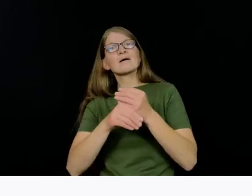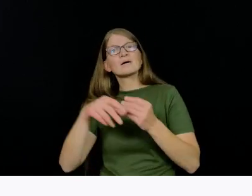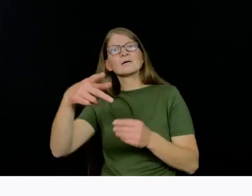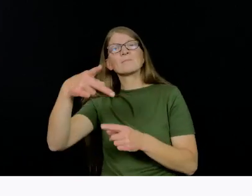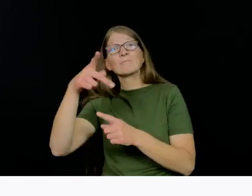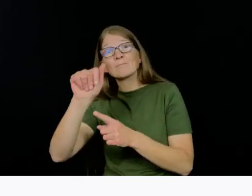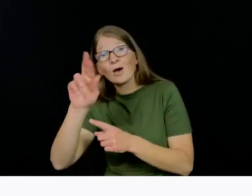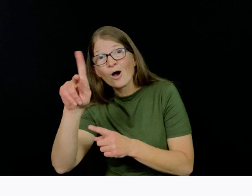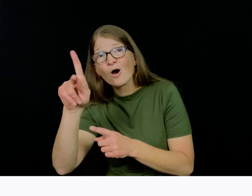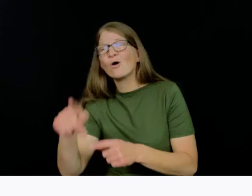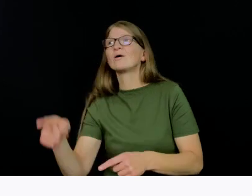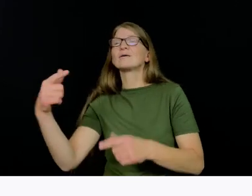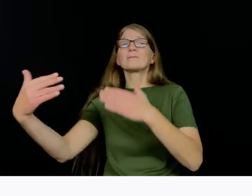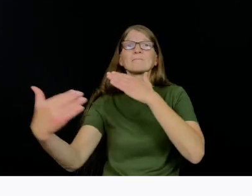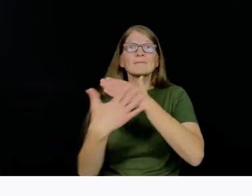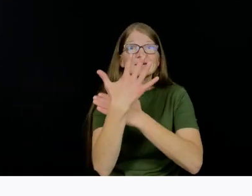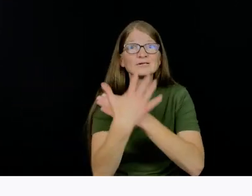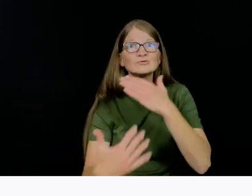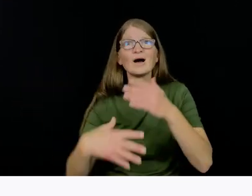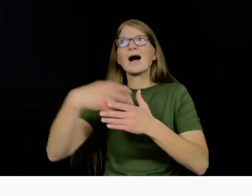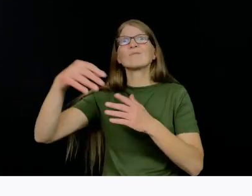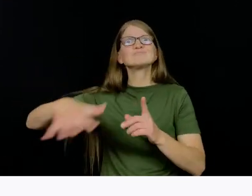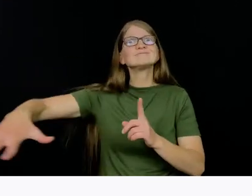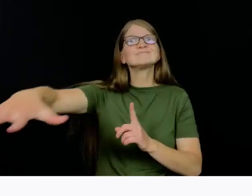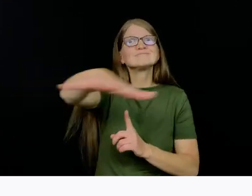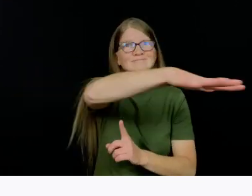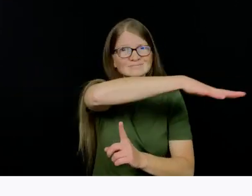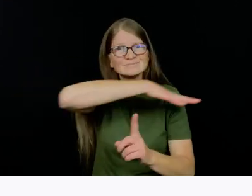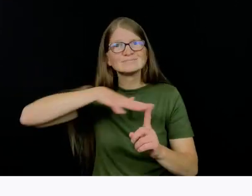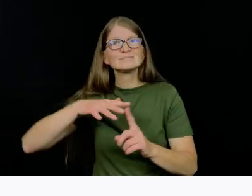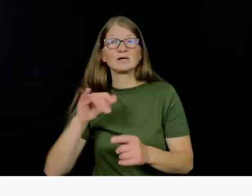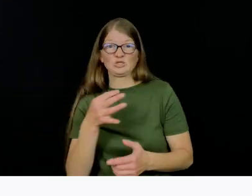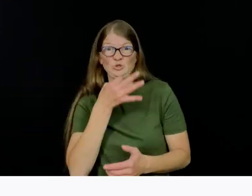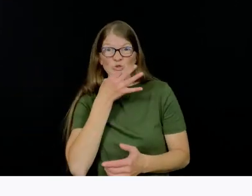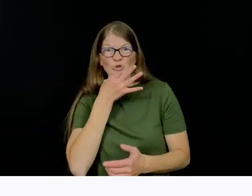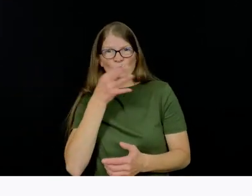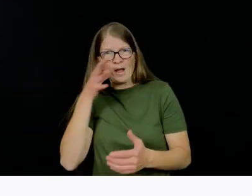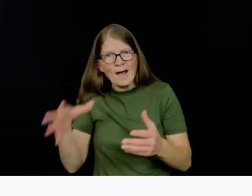ونحن نعمل على إضافة معلومات مباشرة حول الازدحام إلى ملايين الأماكن الجديدة